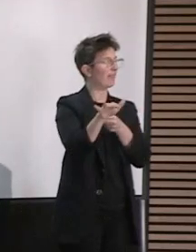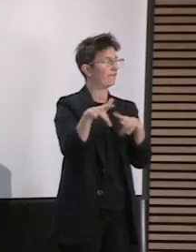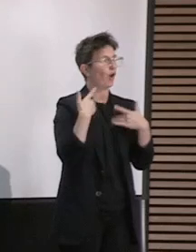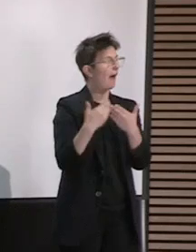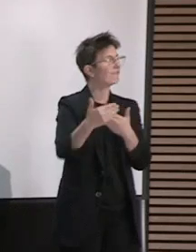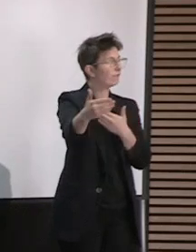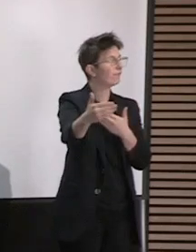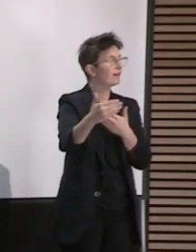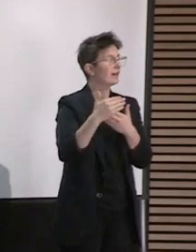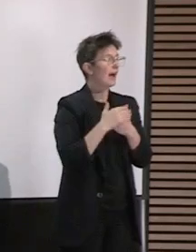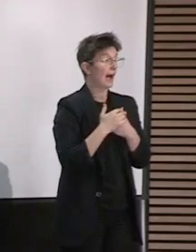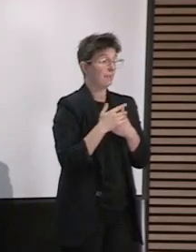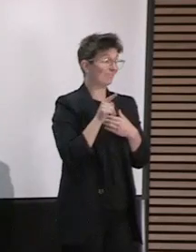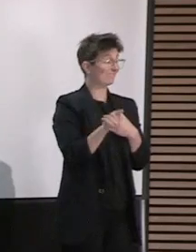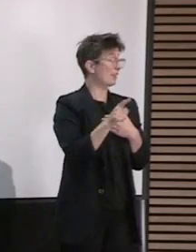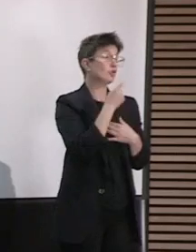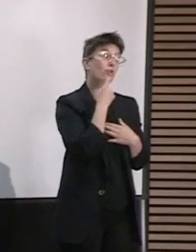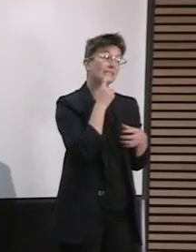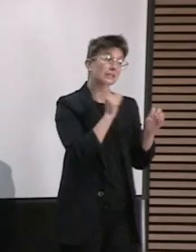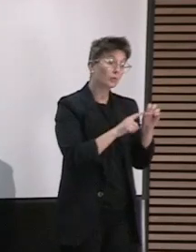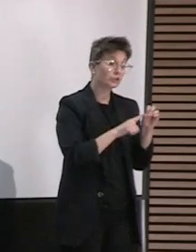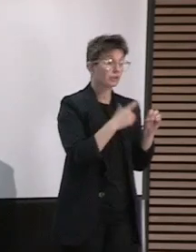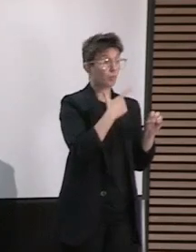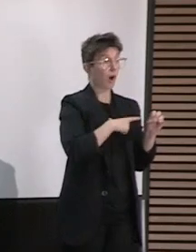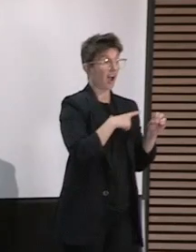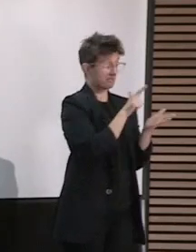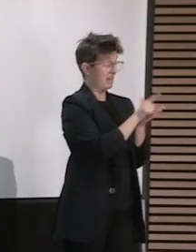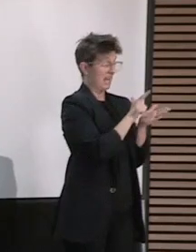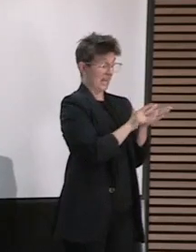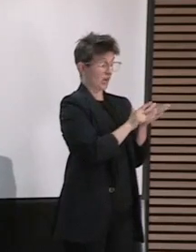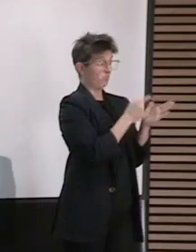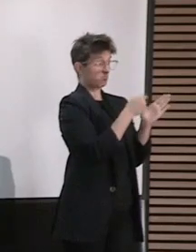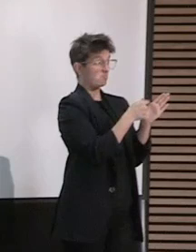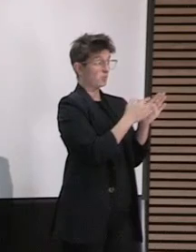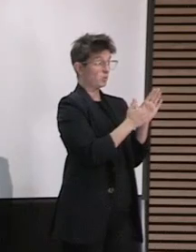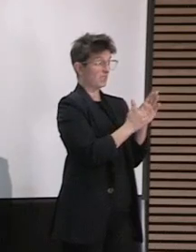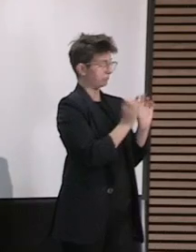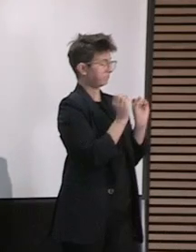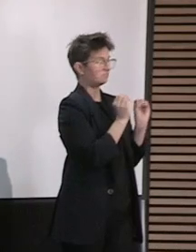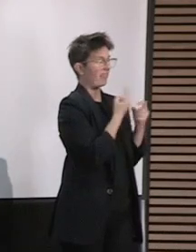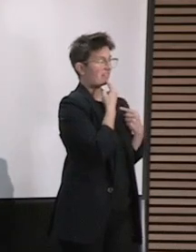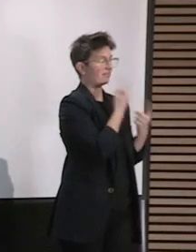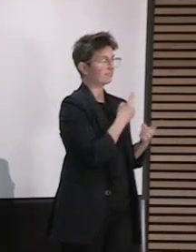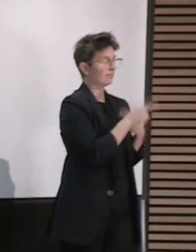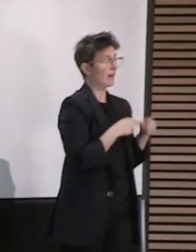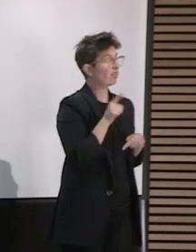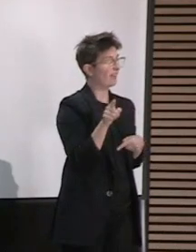mea- kei hea e whakapono ana ratou i te kaiwhakatuma me mahi i tana whiunga. Kei te mohio